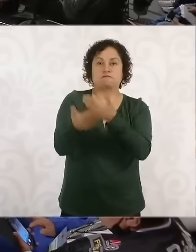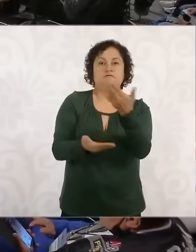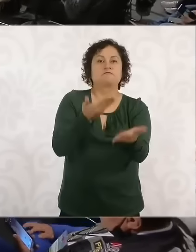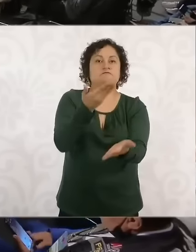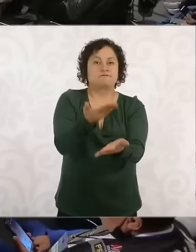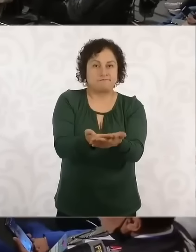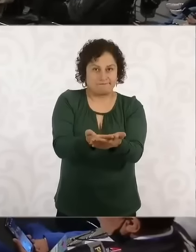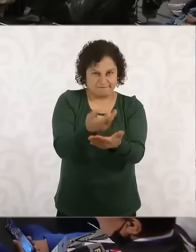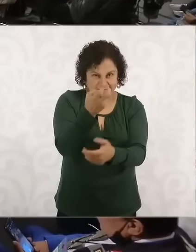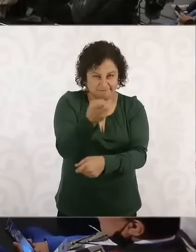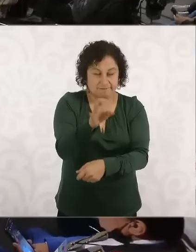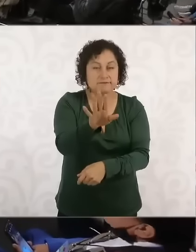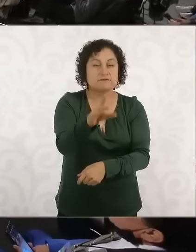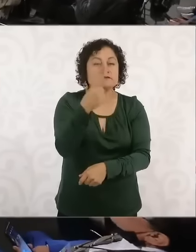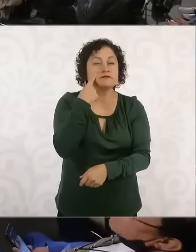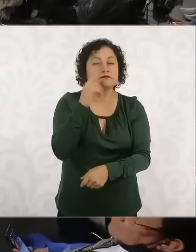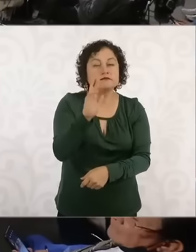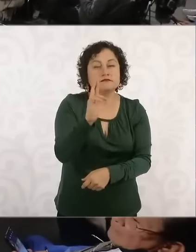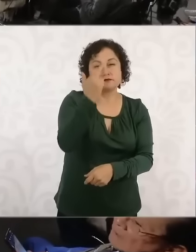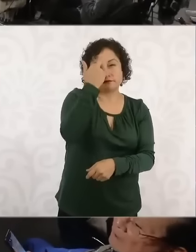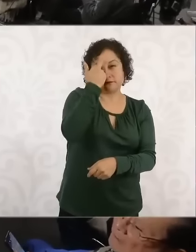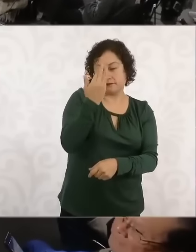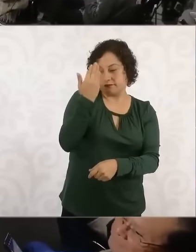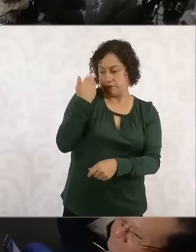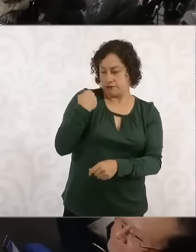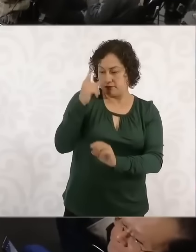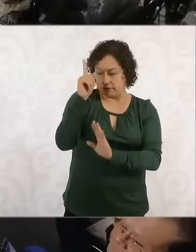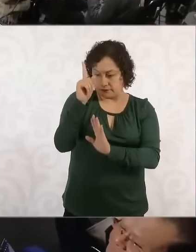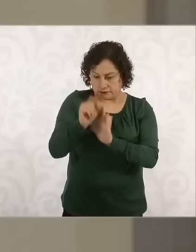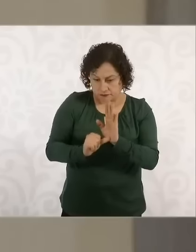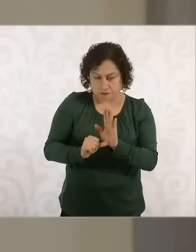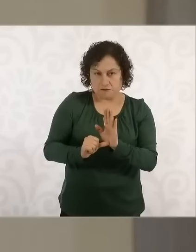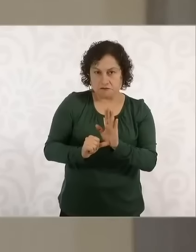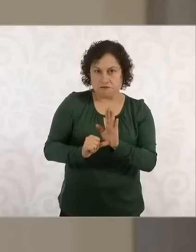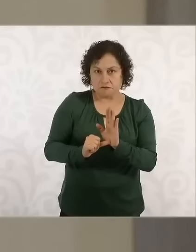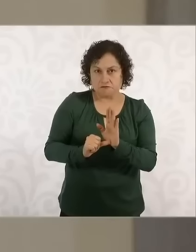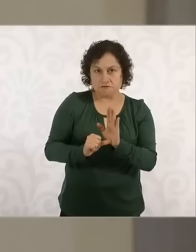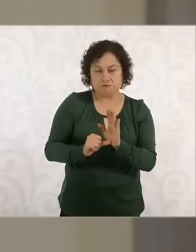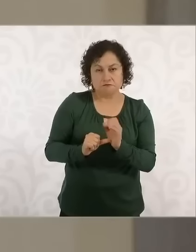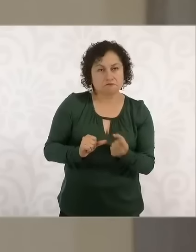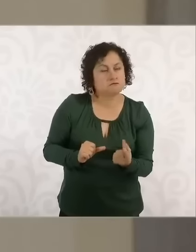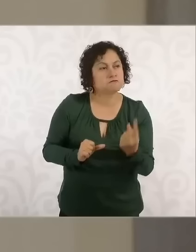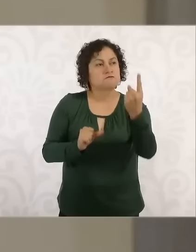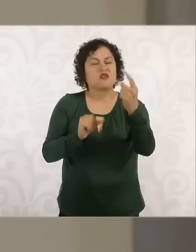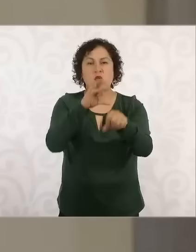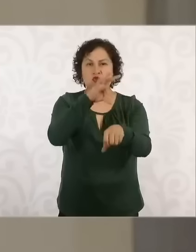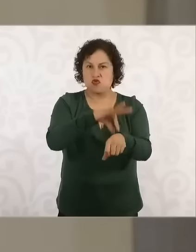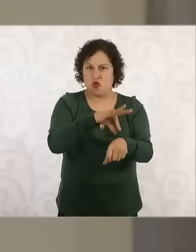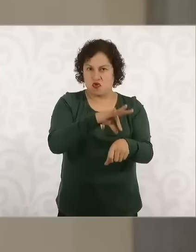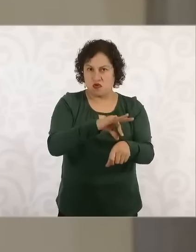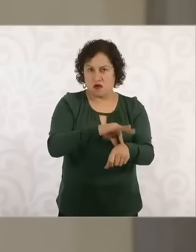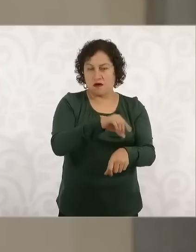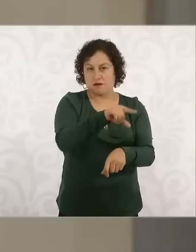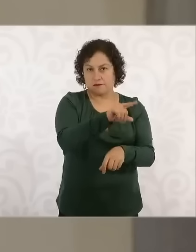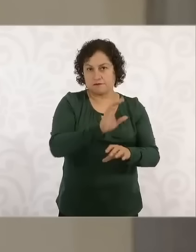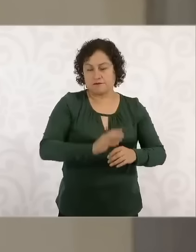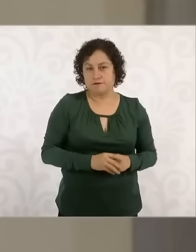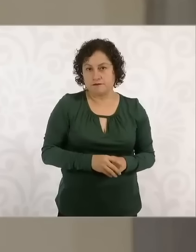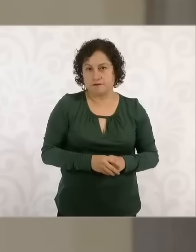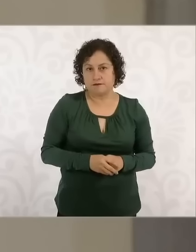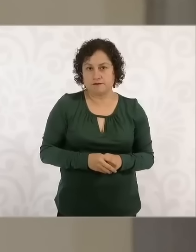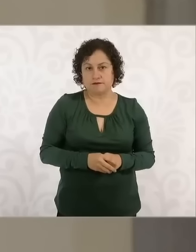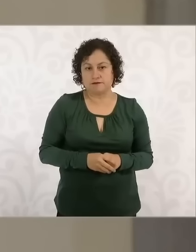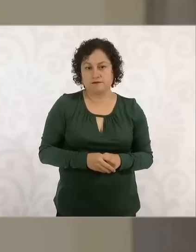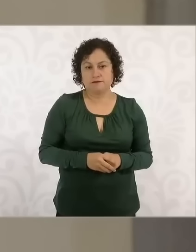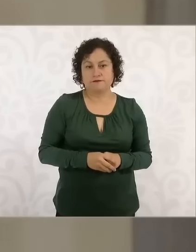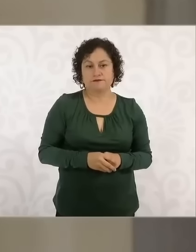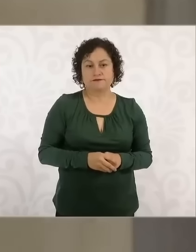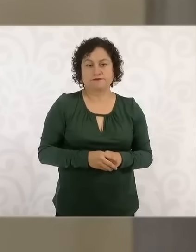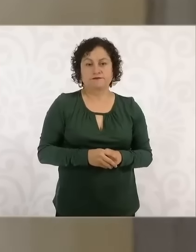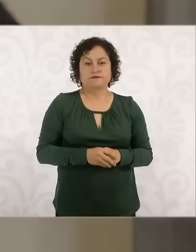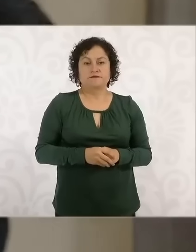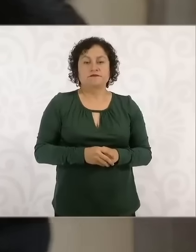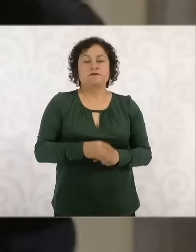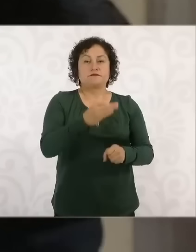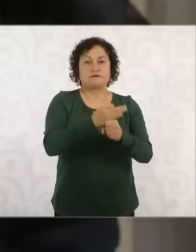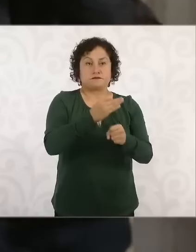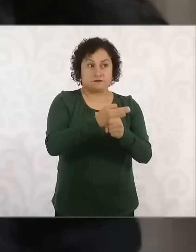hace un mes un doctor que ahora pues se atiende, lo atienden en uno de los hospitales públicos,